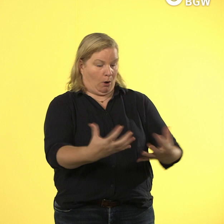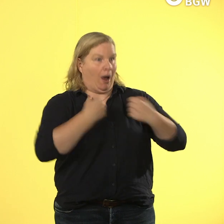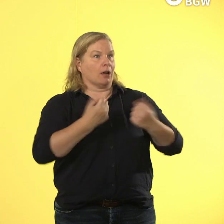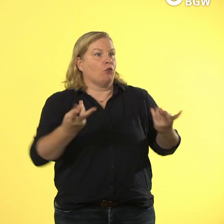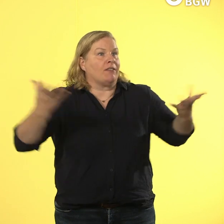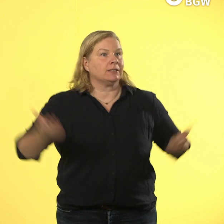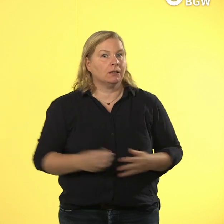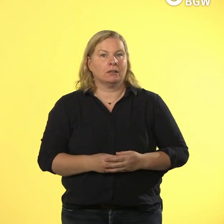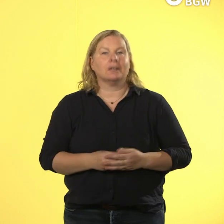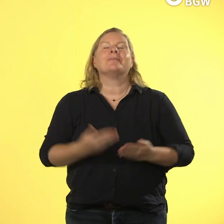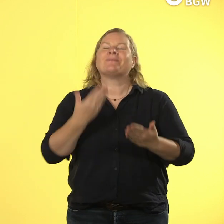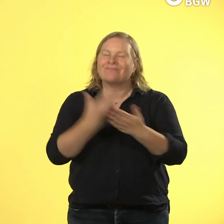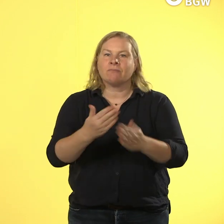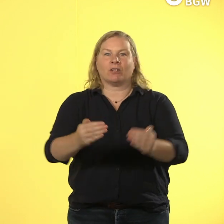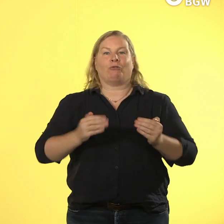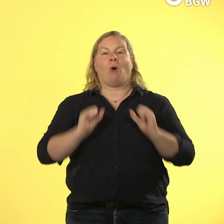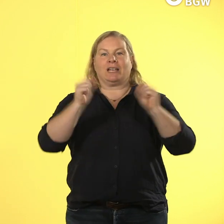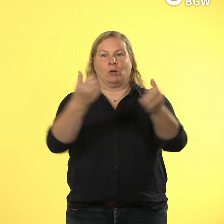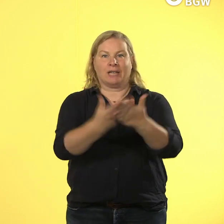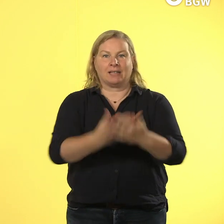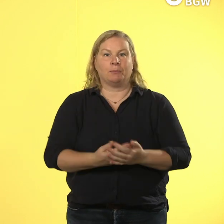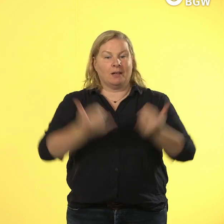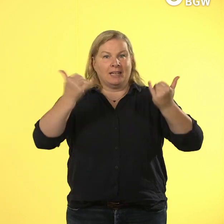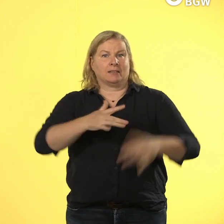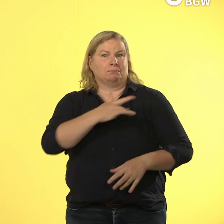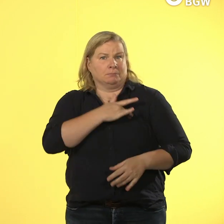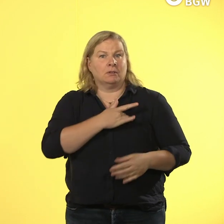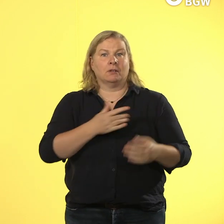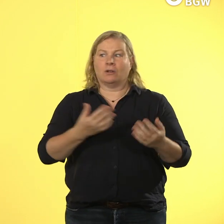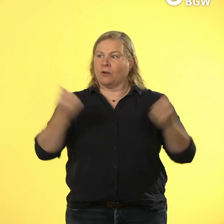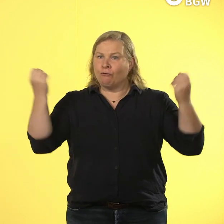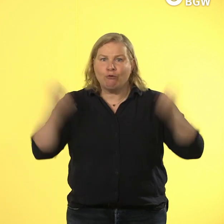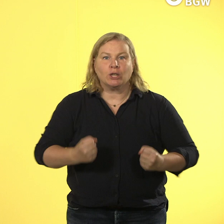und alle anderen sind schuld daran. Und das geht häufig vielen so. Mit dieser Haltung soll ich jetzt,